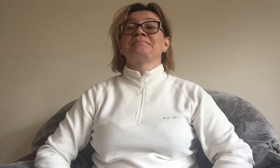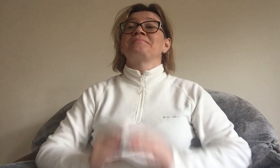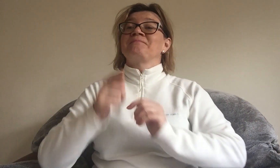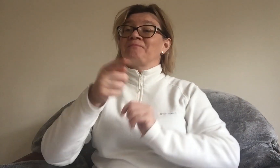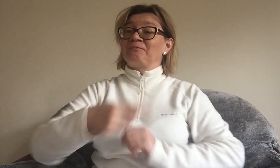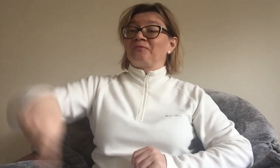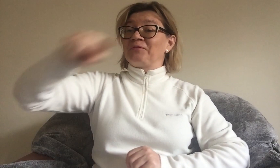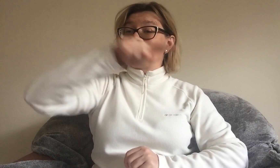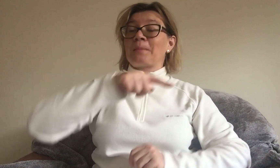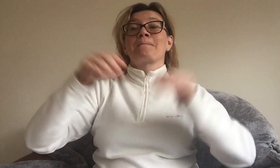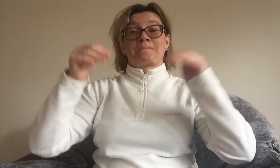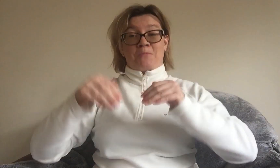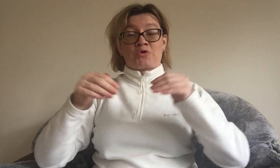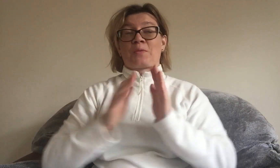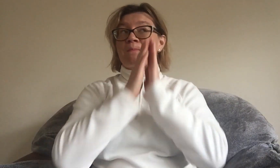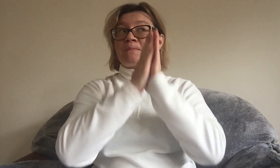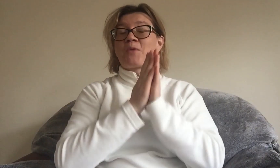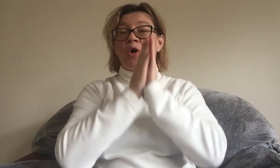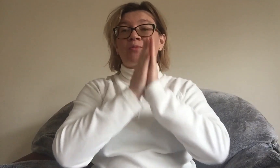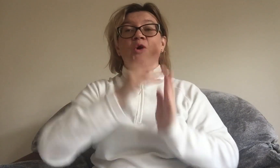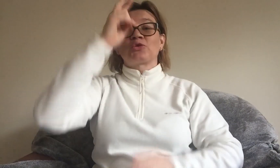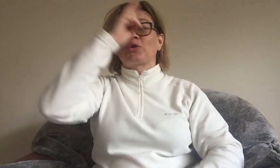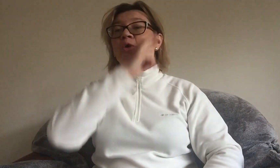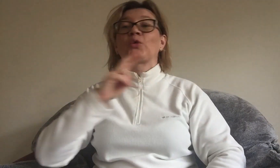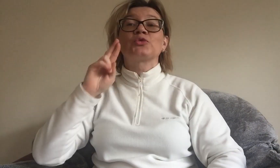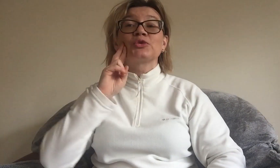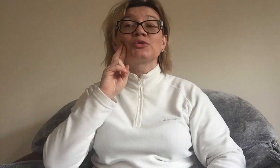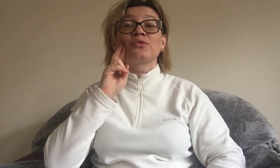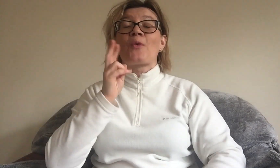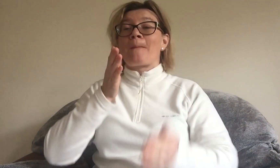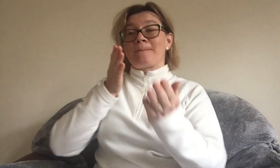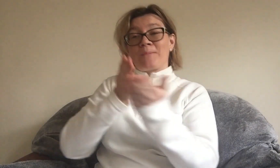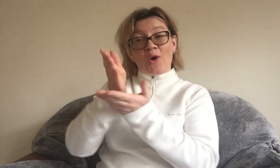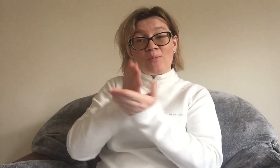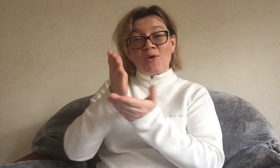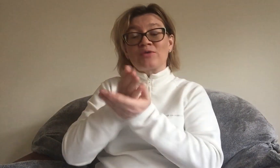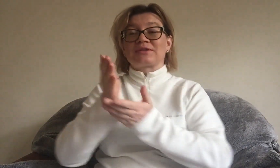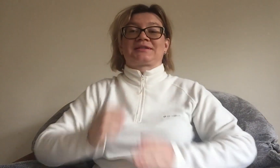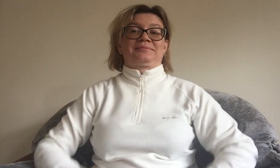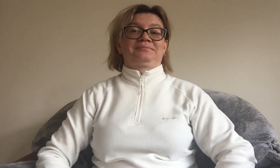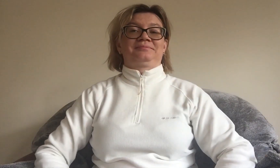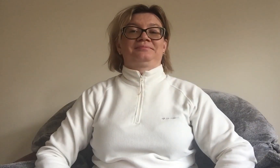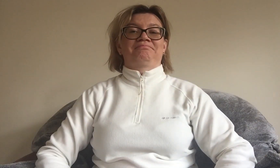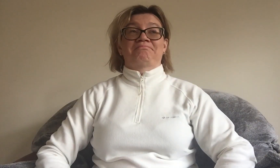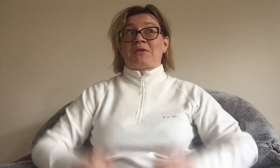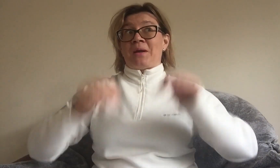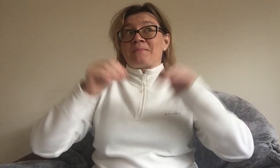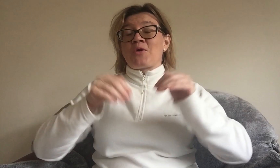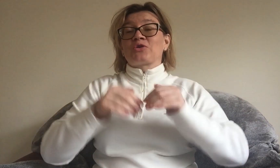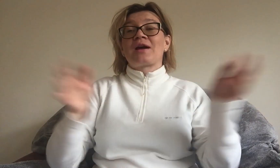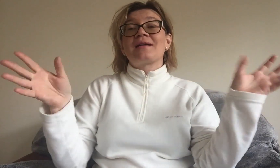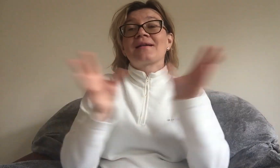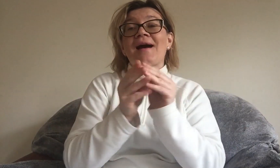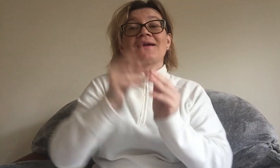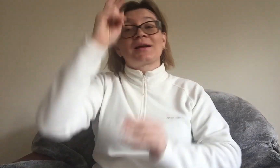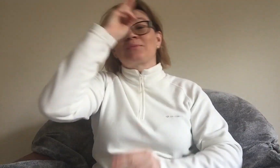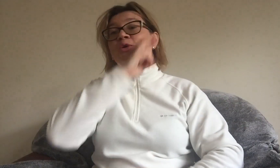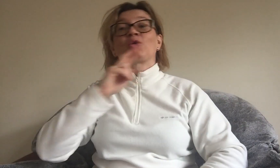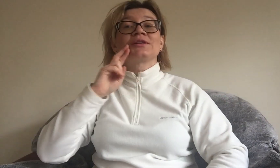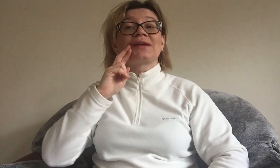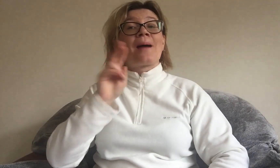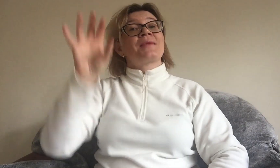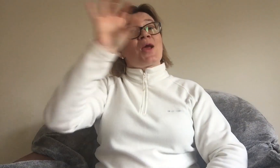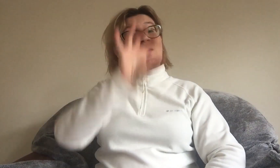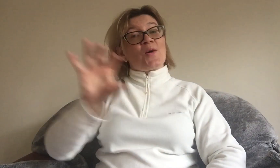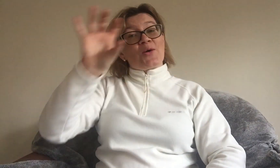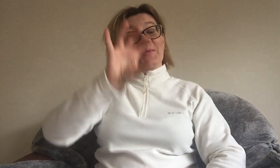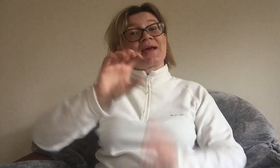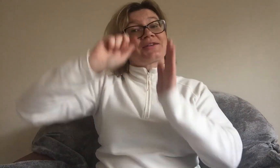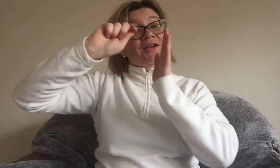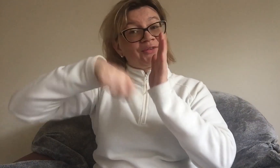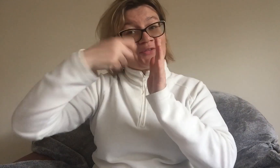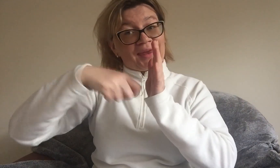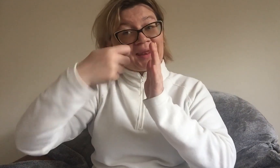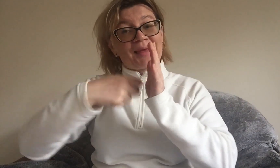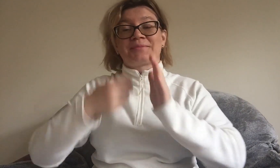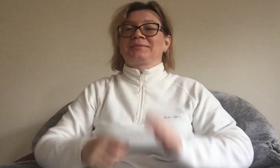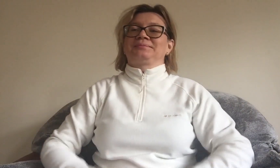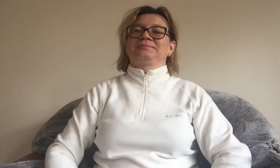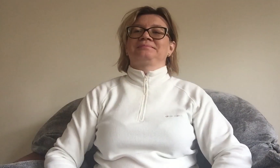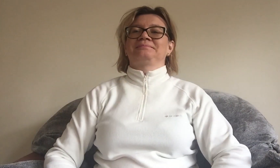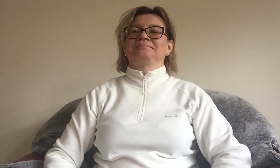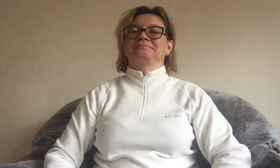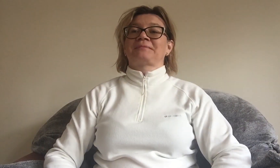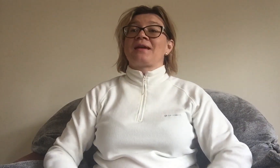możecie poprosić o pomoc rodziców, możecie też z rodzicami obejrzeć filmik